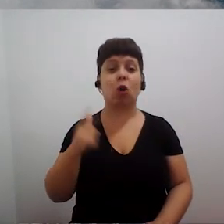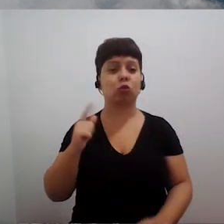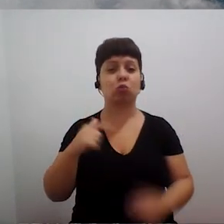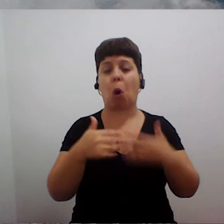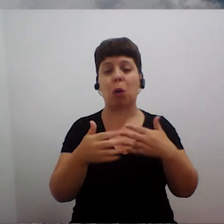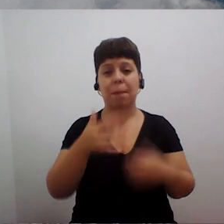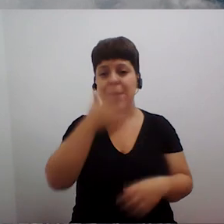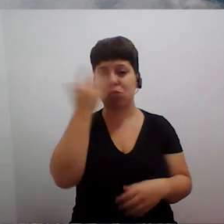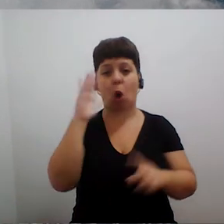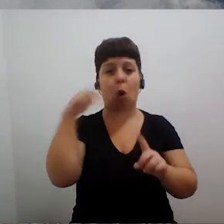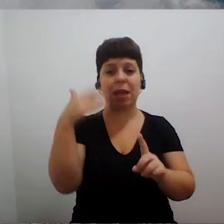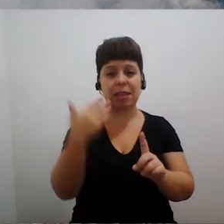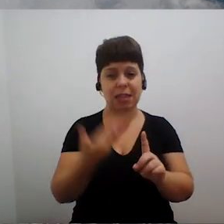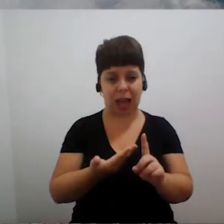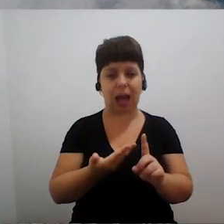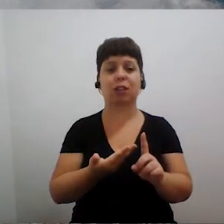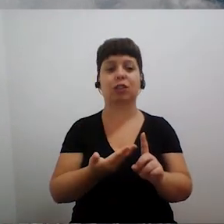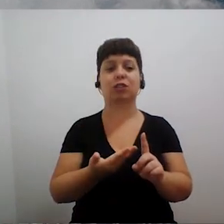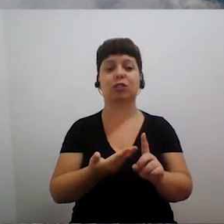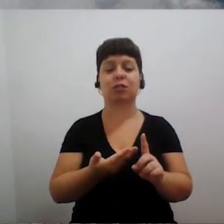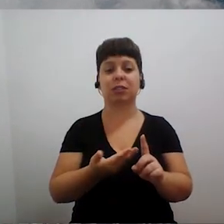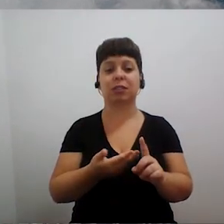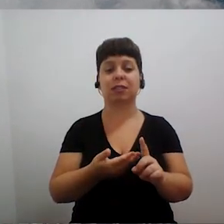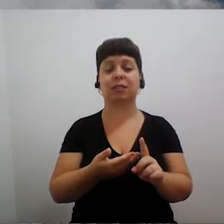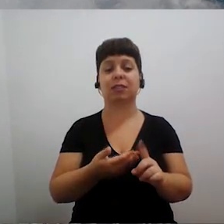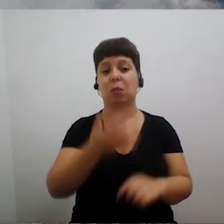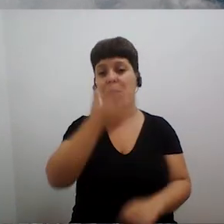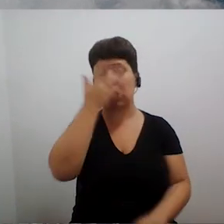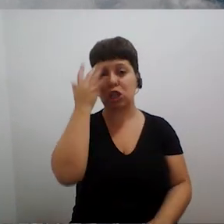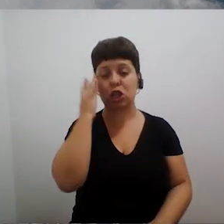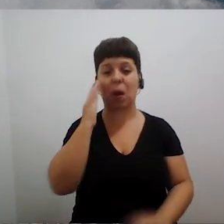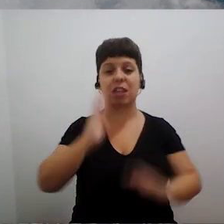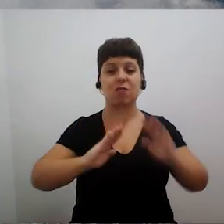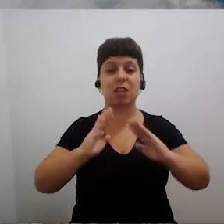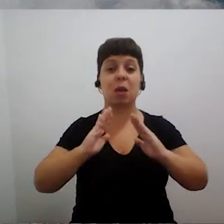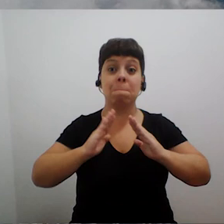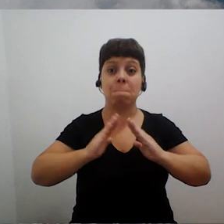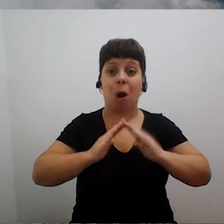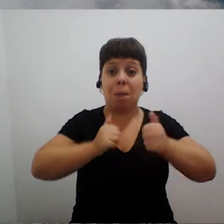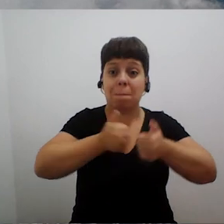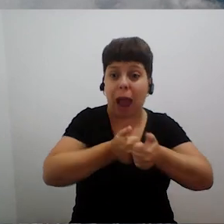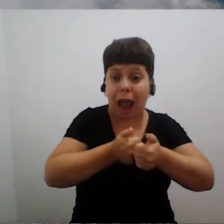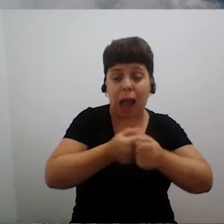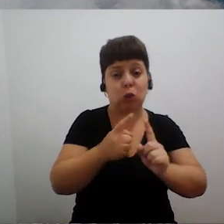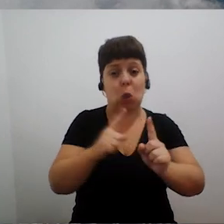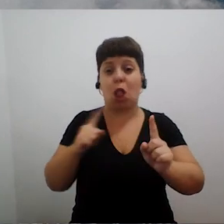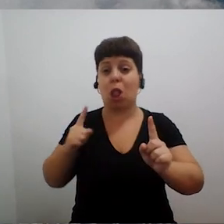não importa qual seja a religião. A devoção de quem mora longe ou perto do mar leva a celebrar